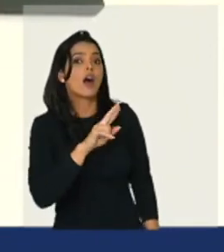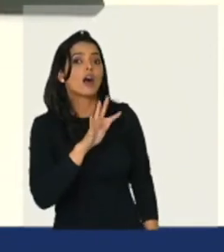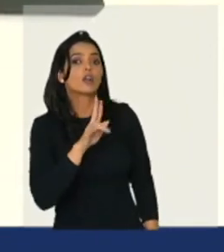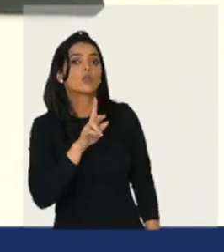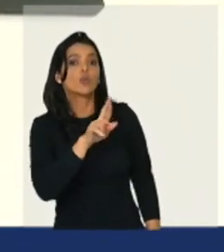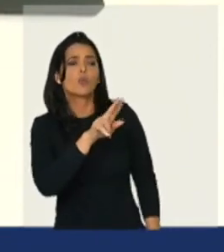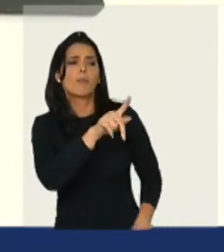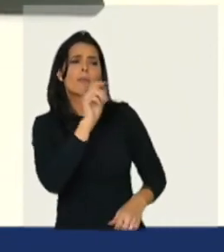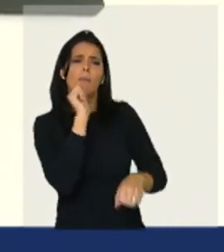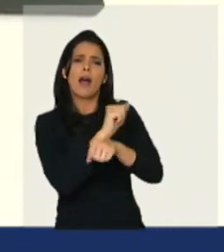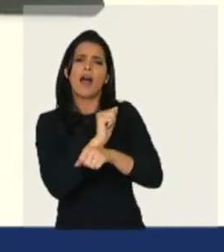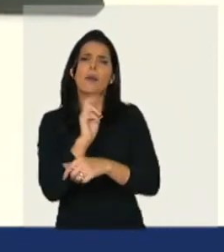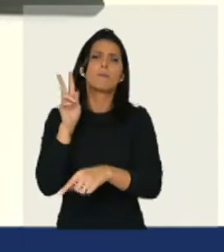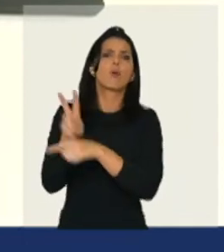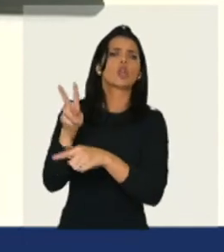BOLSONARO, ENTREGUE AO